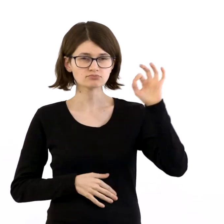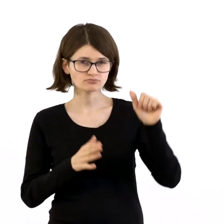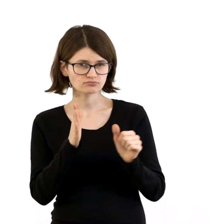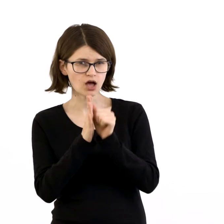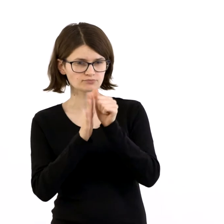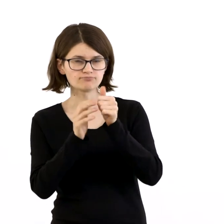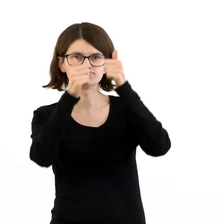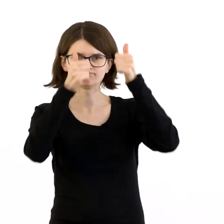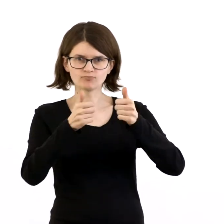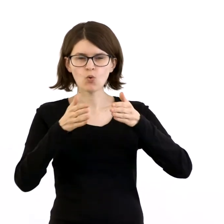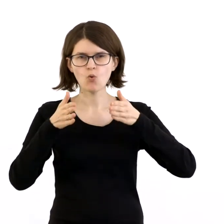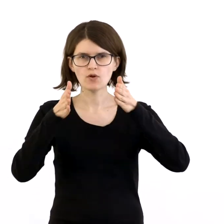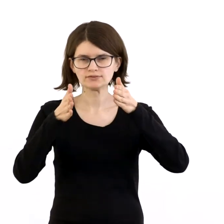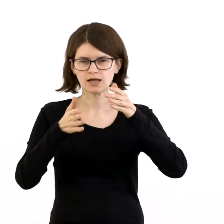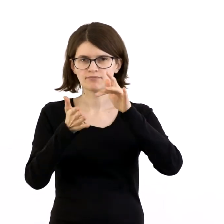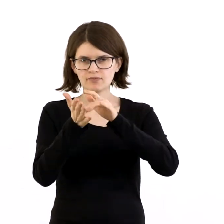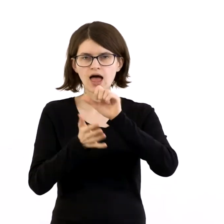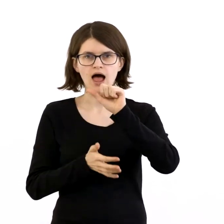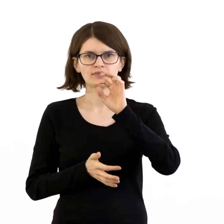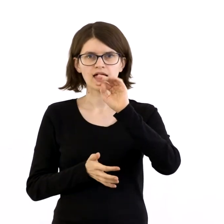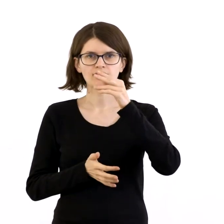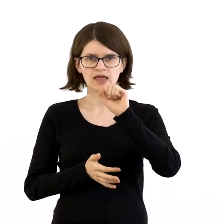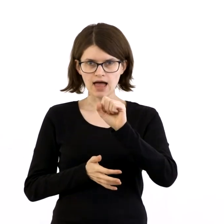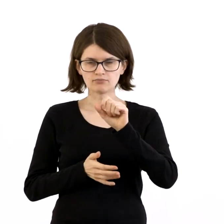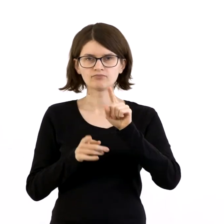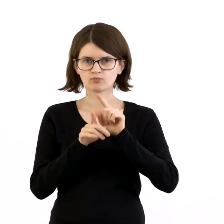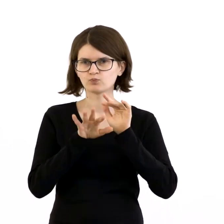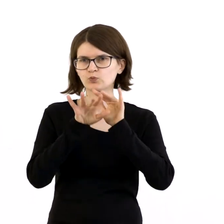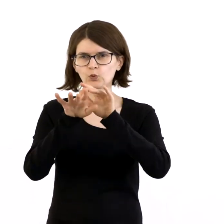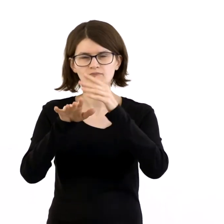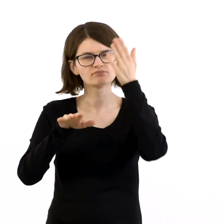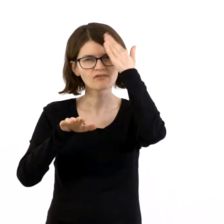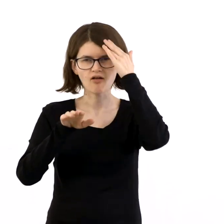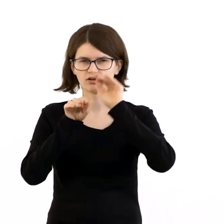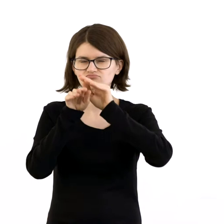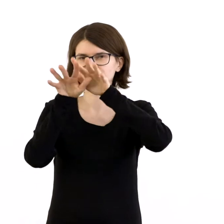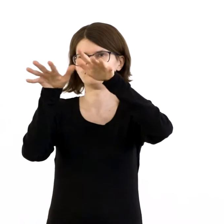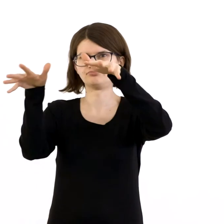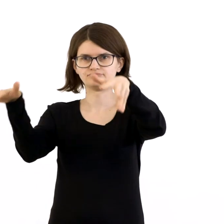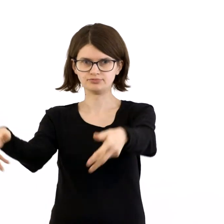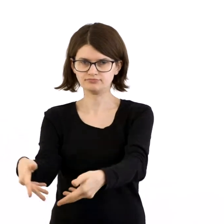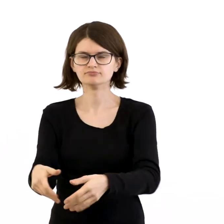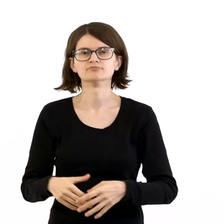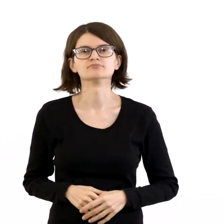Jego dzieła były ozdobą nie tylko ulic ateńskich, lecz także wzbudzały ogromny podziw poza Atenami.